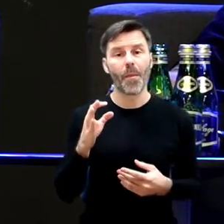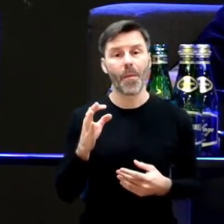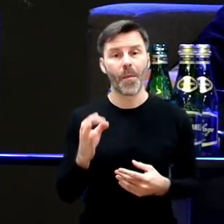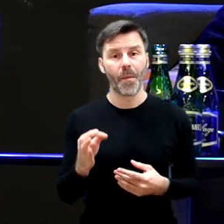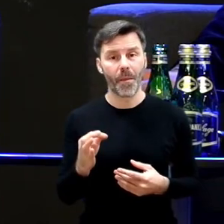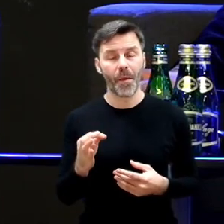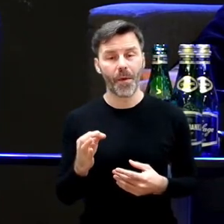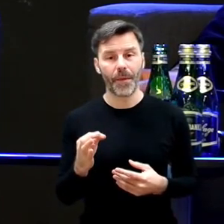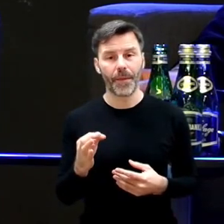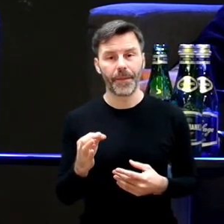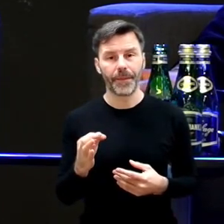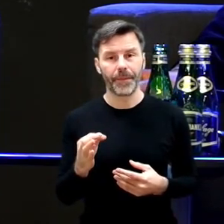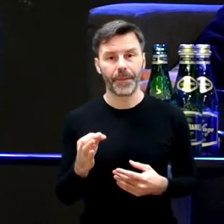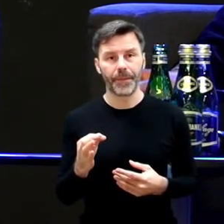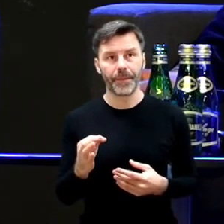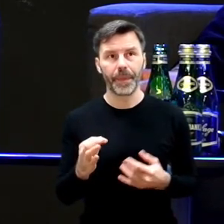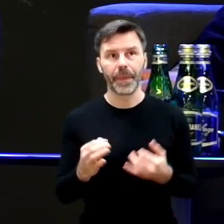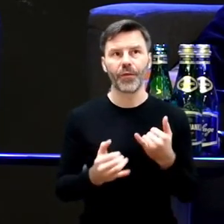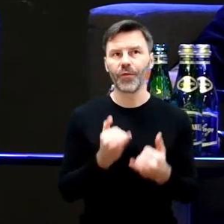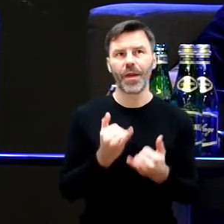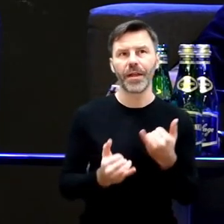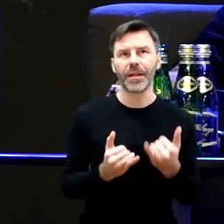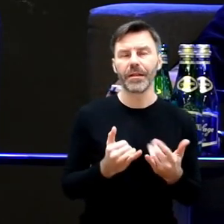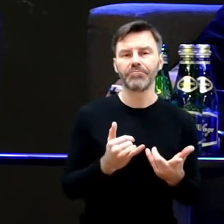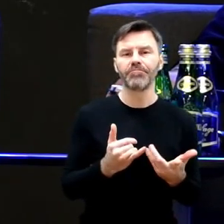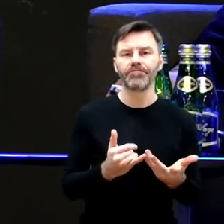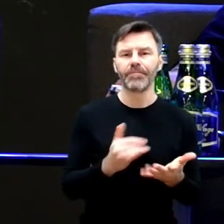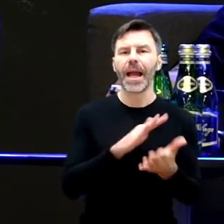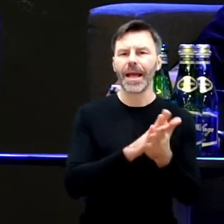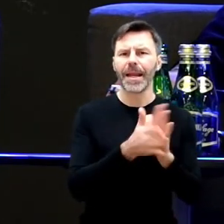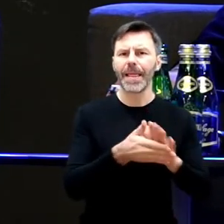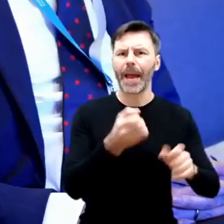o ile rynek pracy dzisiaj może